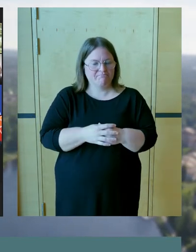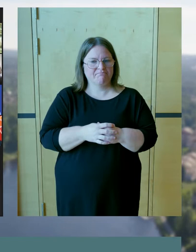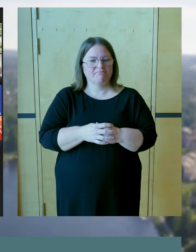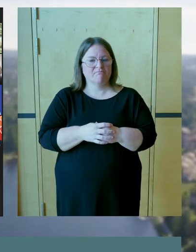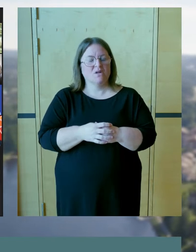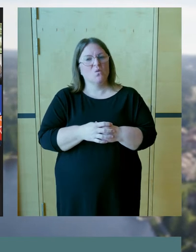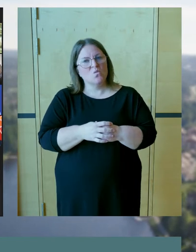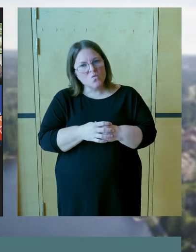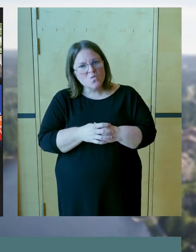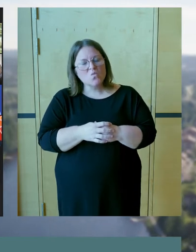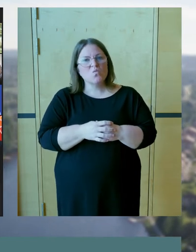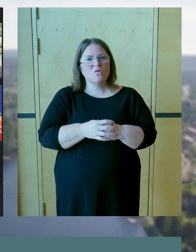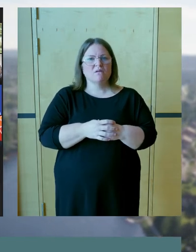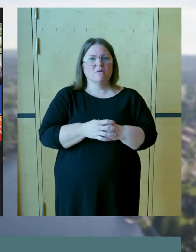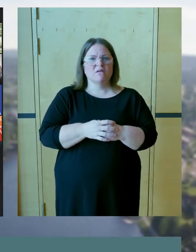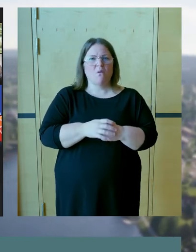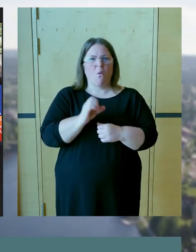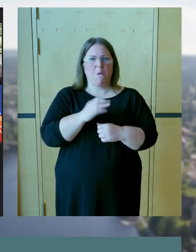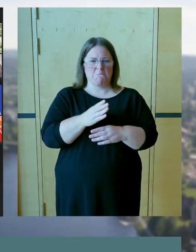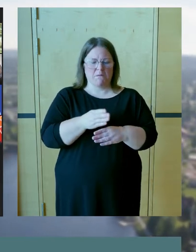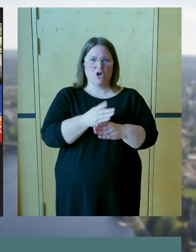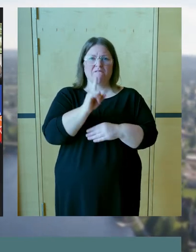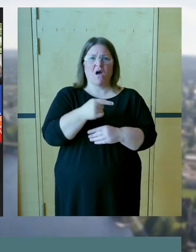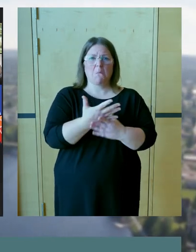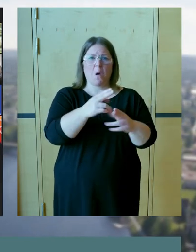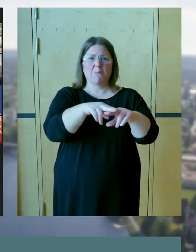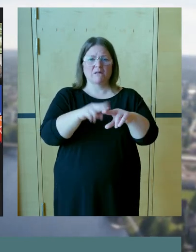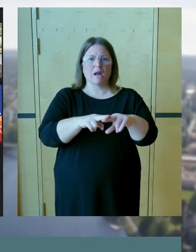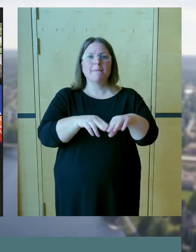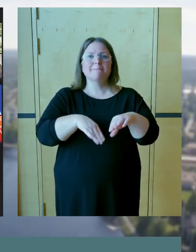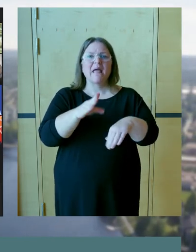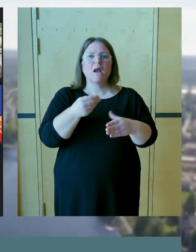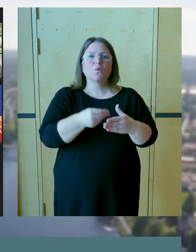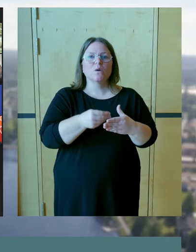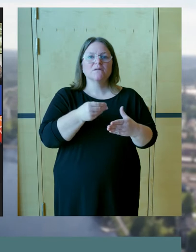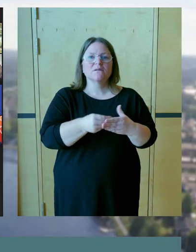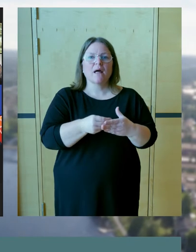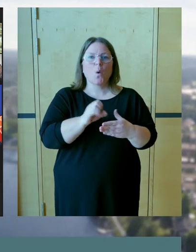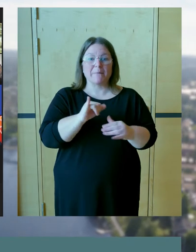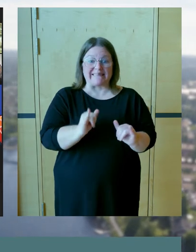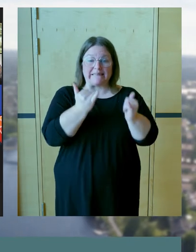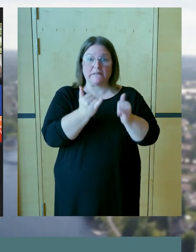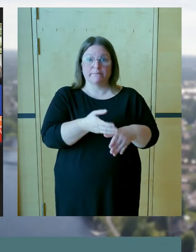Men då blir det mer kostnad för att man bygger för många platser för tid Som kan staden bli otroligt mycket större